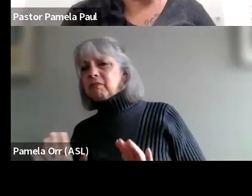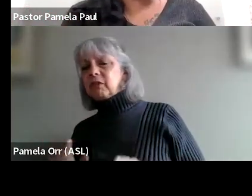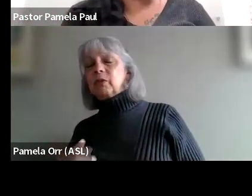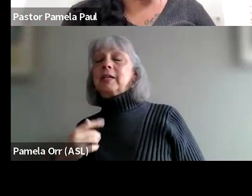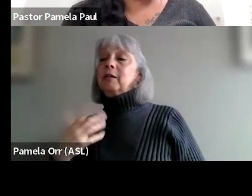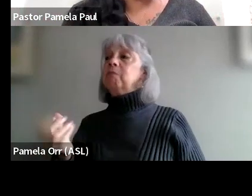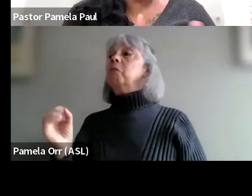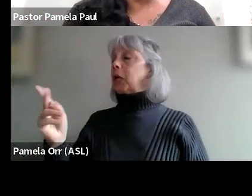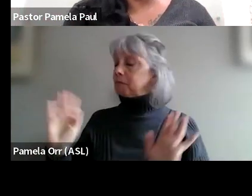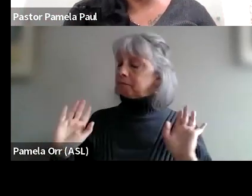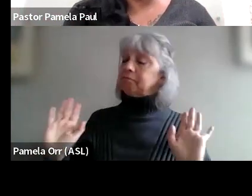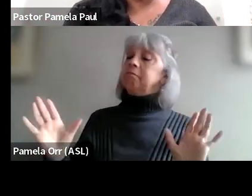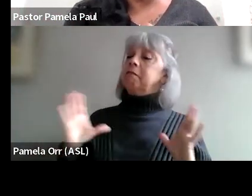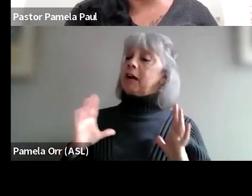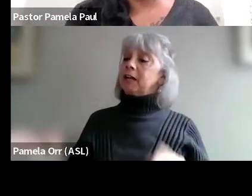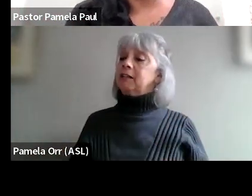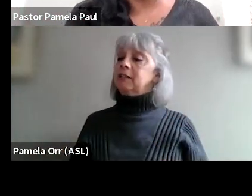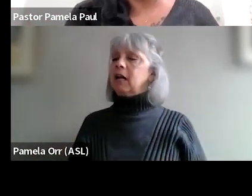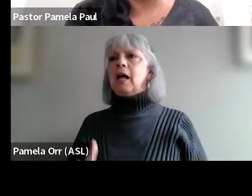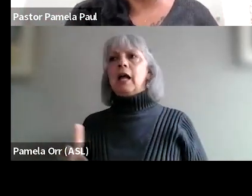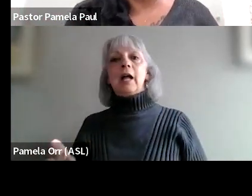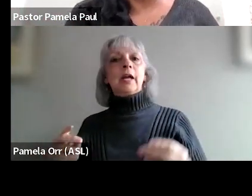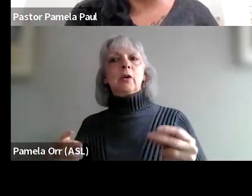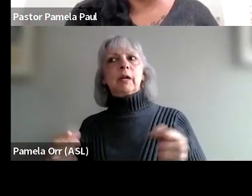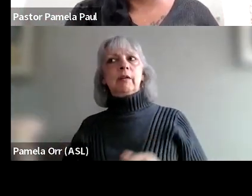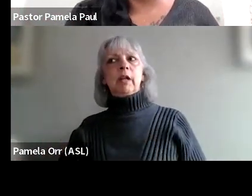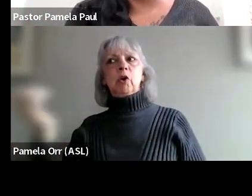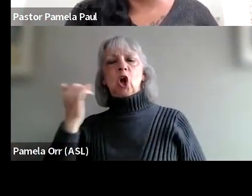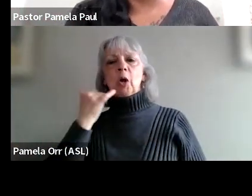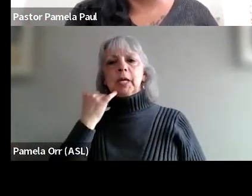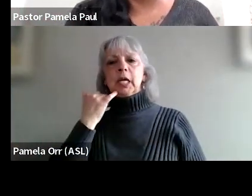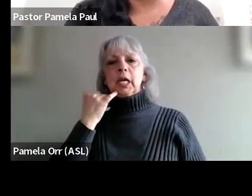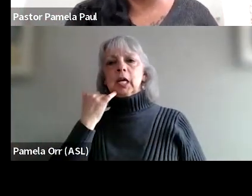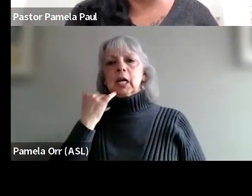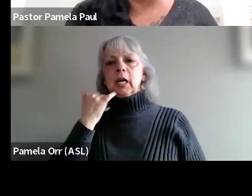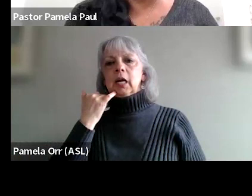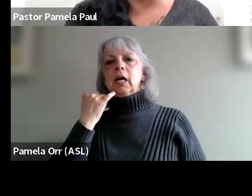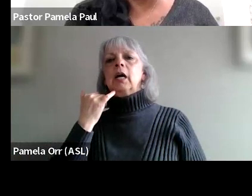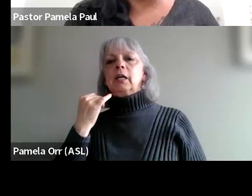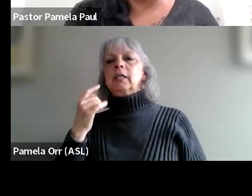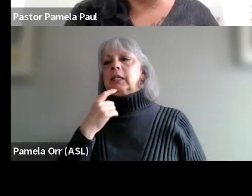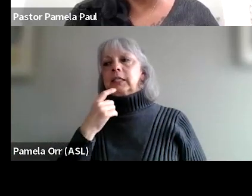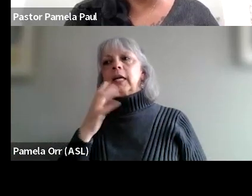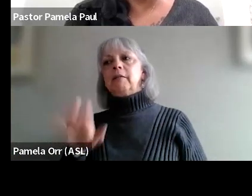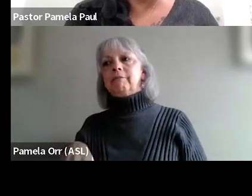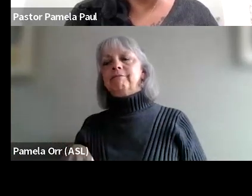Y digo: "Está bien", y luego llaman al poco tiempo, nunca pasa mucho tiempo. Vuelven a llamar y ya alguien habrá fallecido.